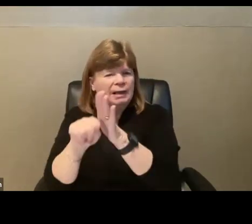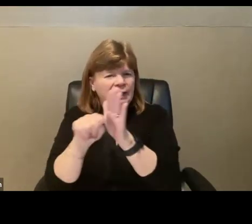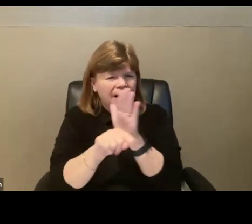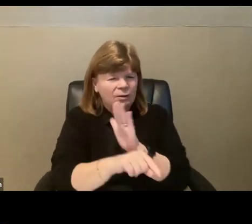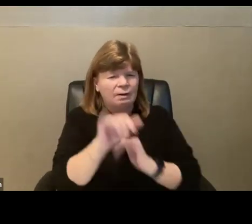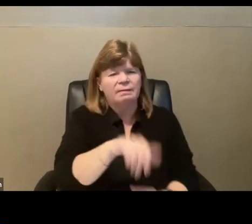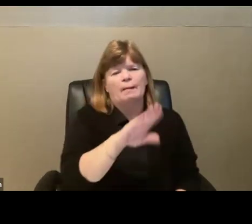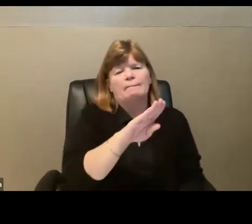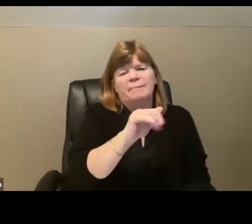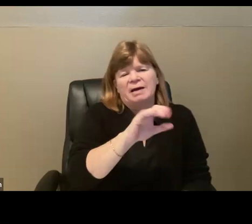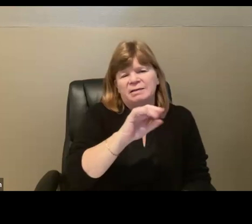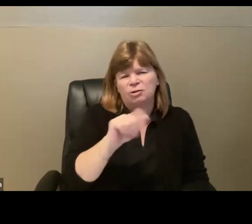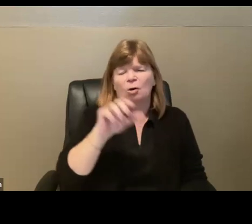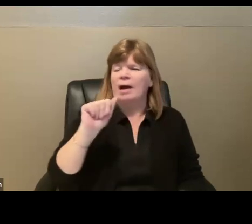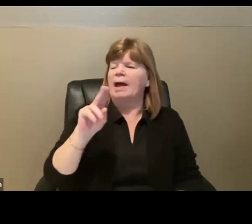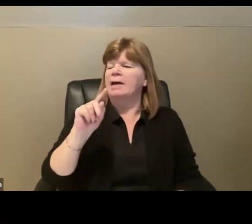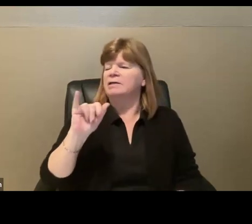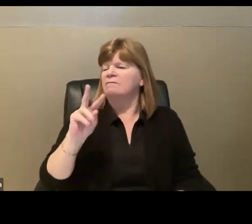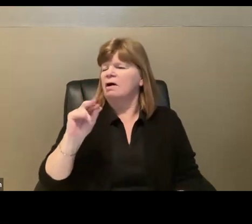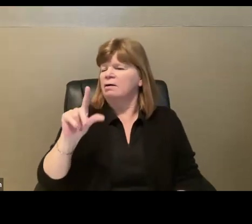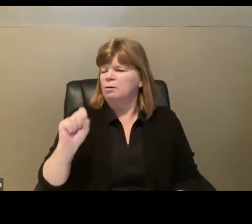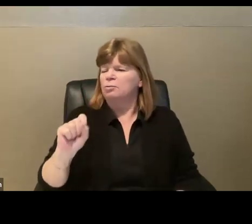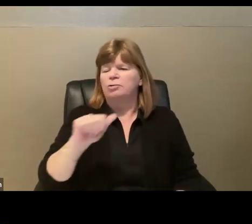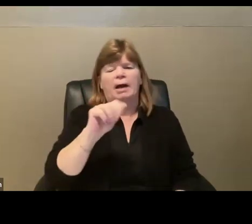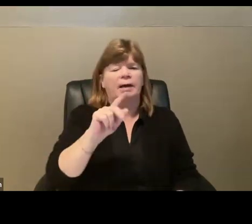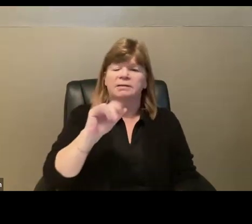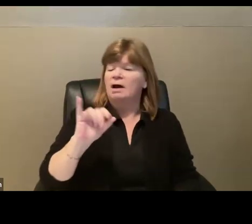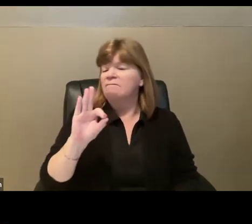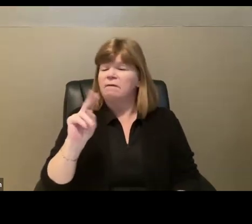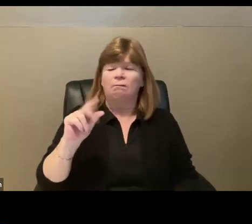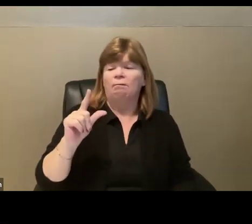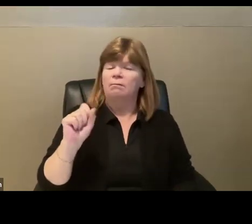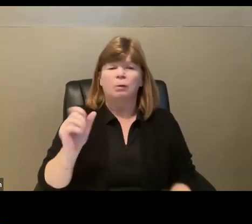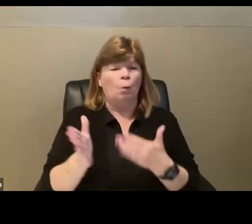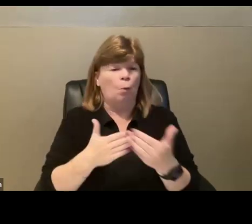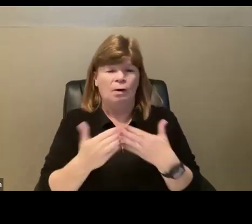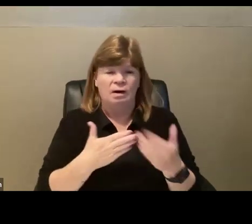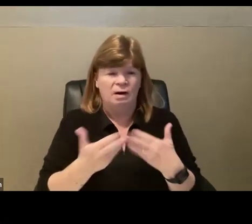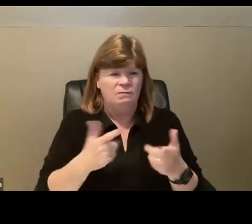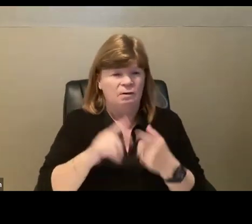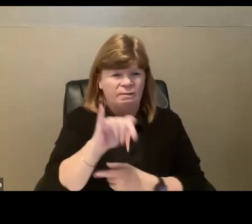o los antivirales o los antifúngicos o lo que sea esta infección, la fuente de esta infección.